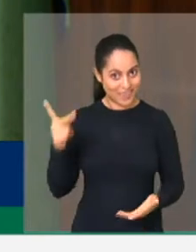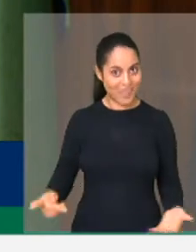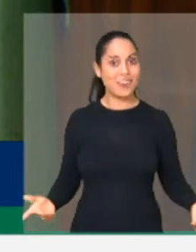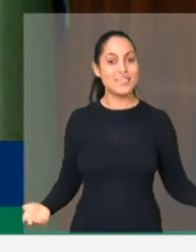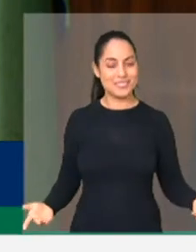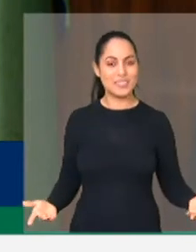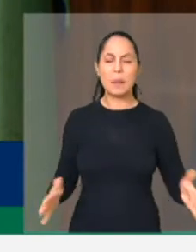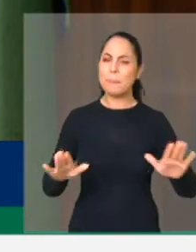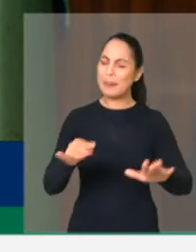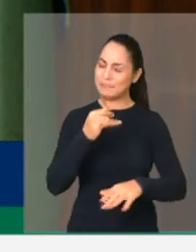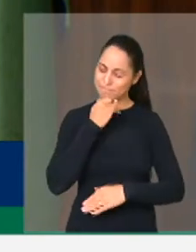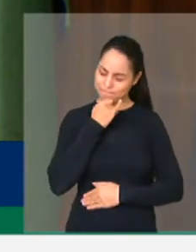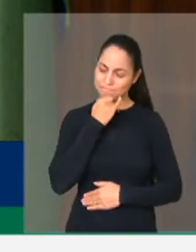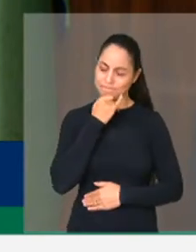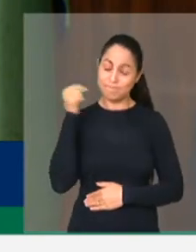PENSAMOS NA TRABALHADORA DOMÉ STICA, ESSES ATAQUES SE